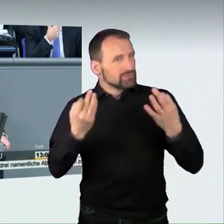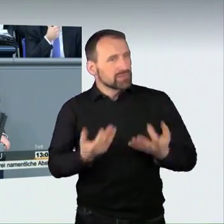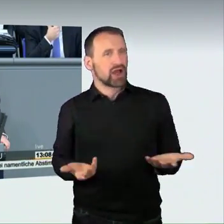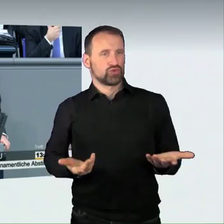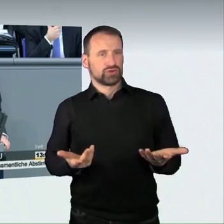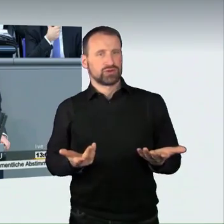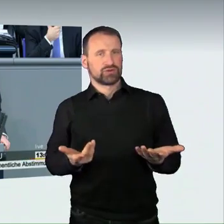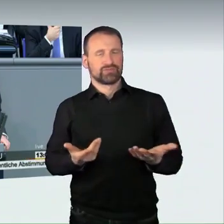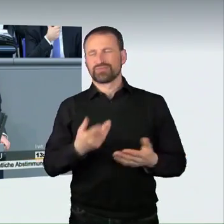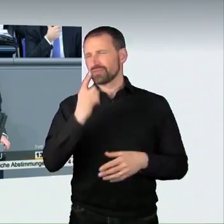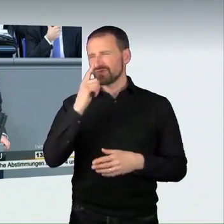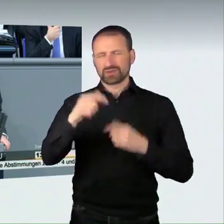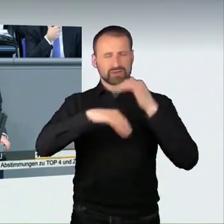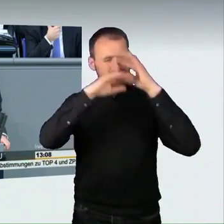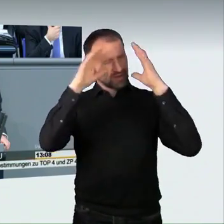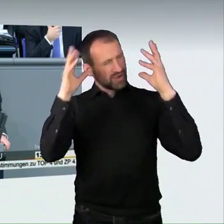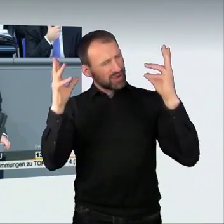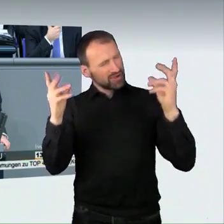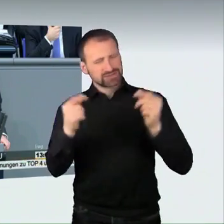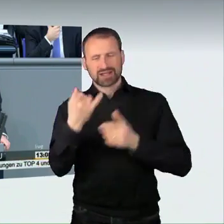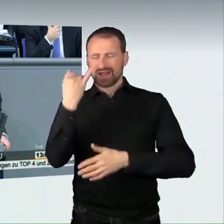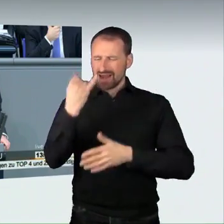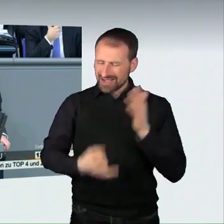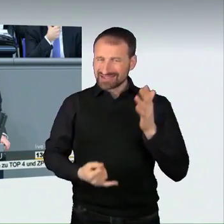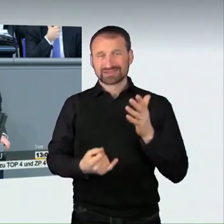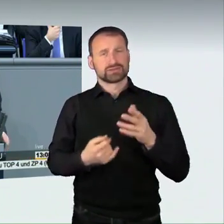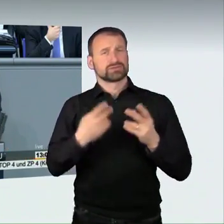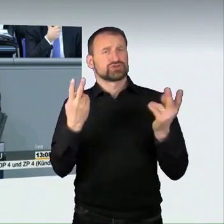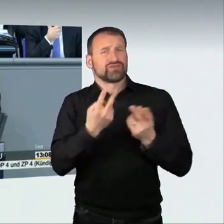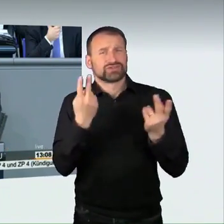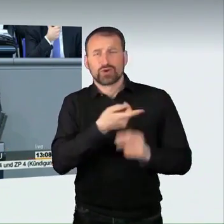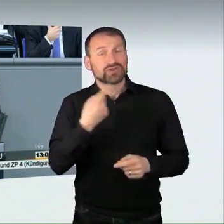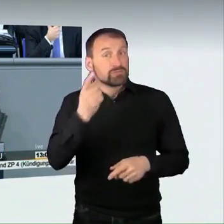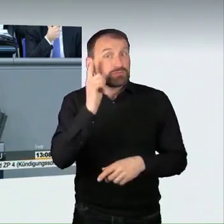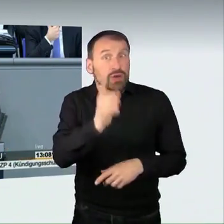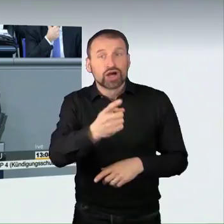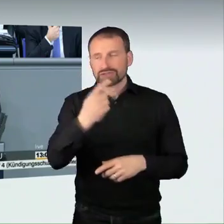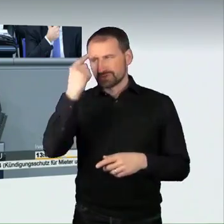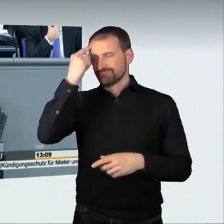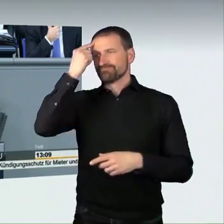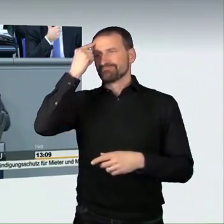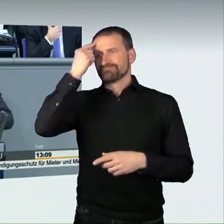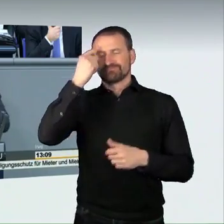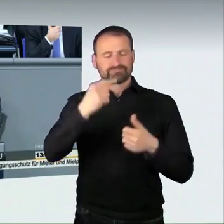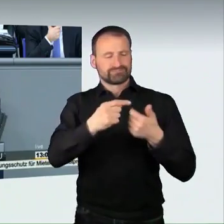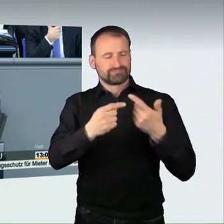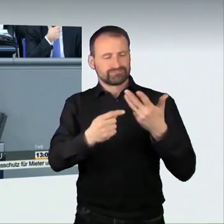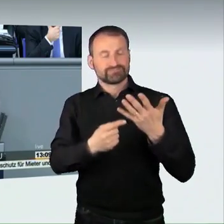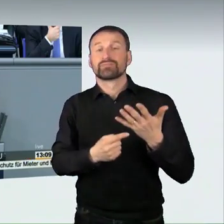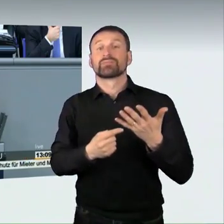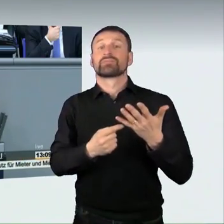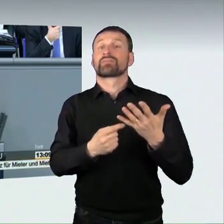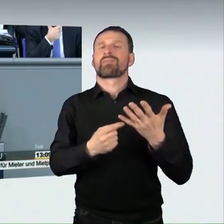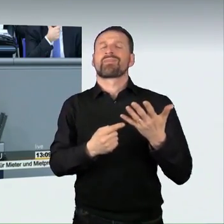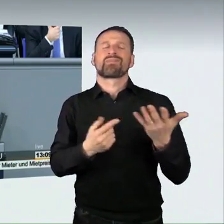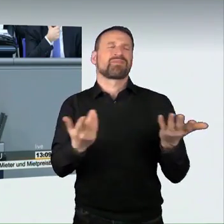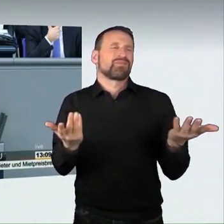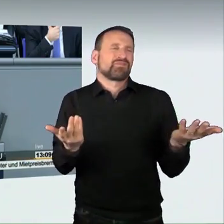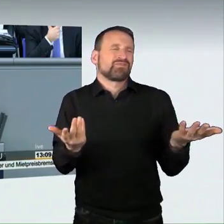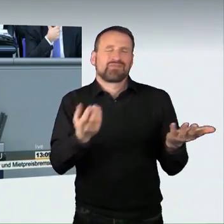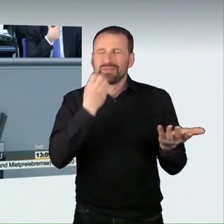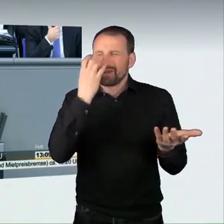dass in diesem Bereich, dazu sagt niemand ein Wort,